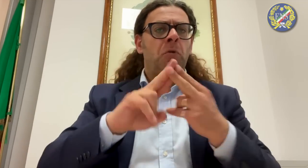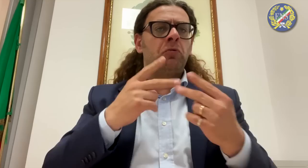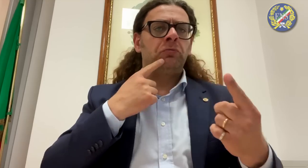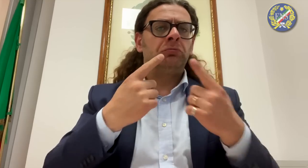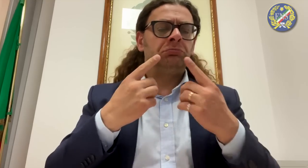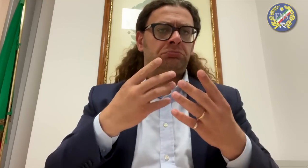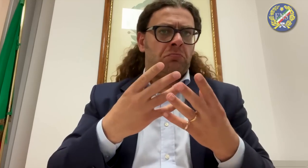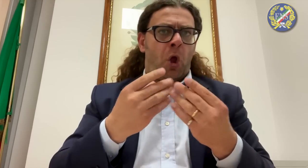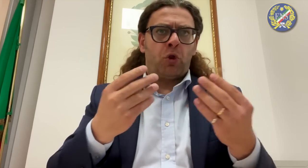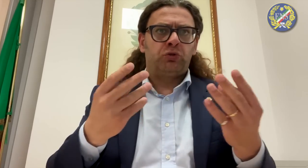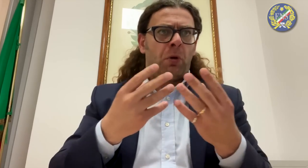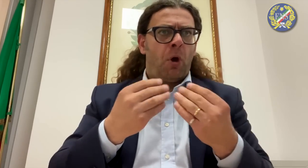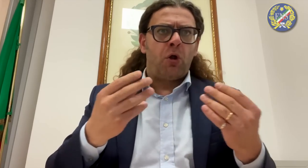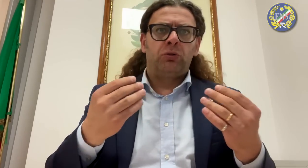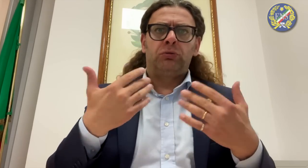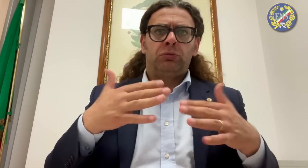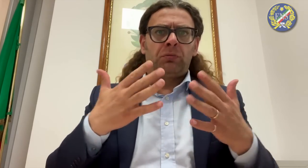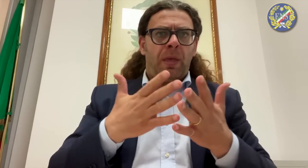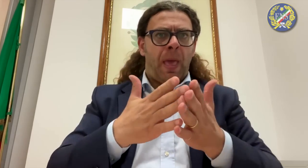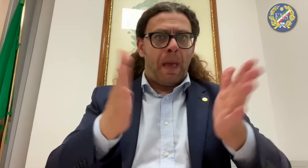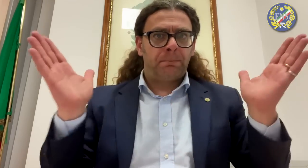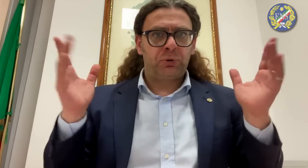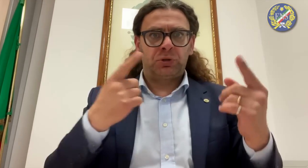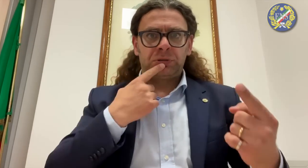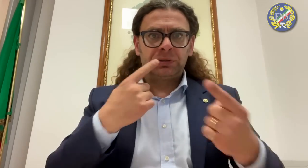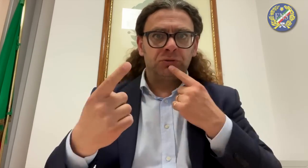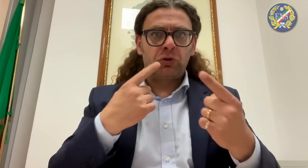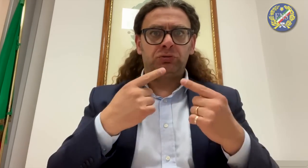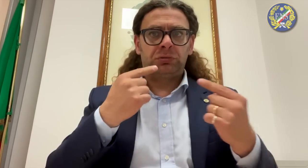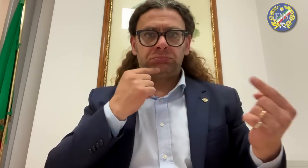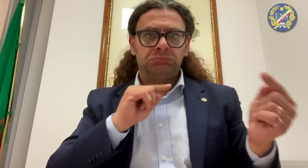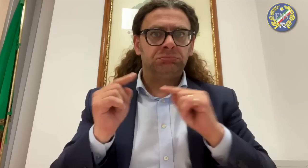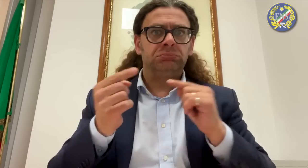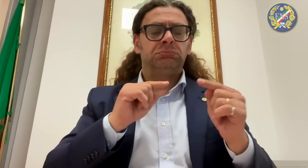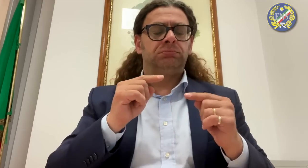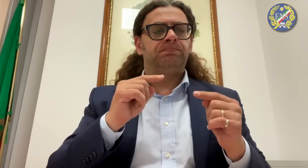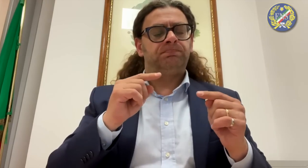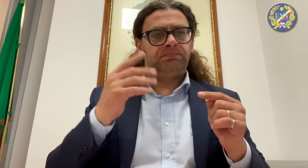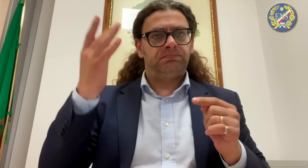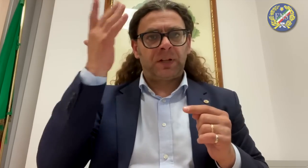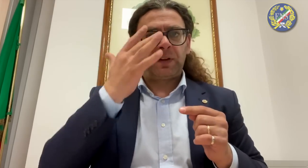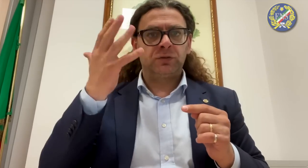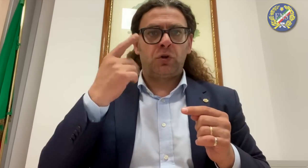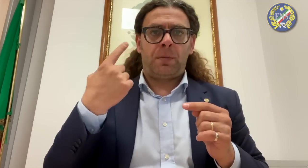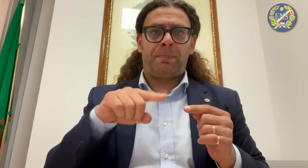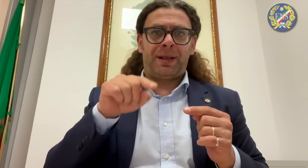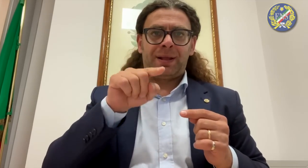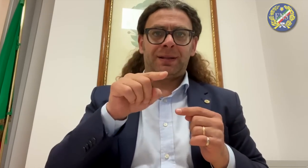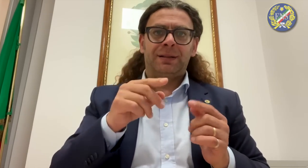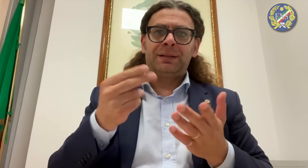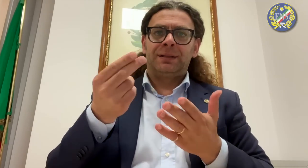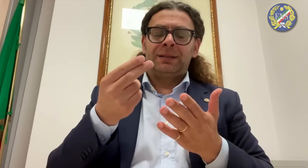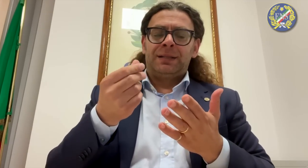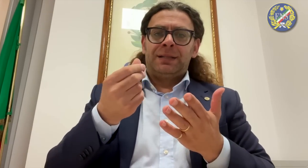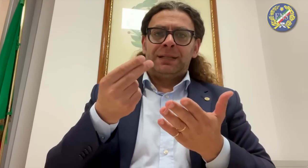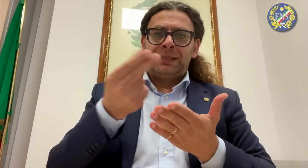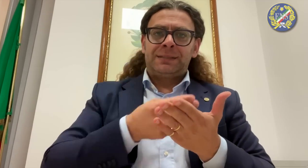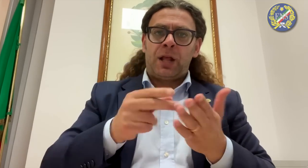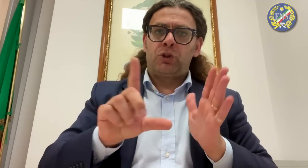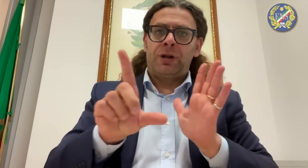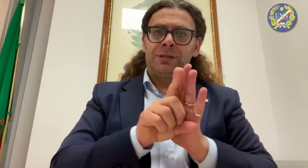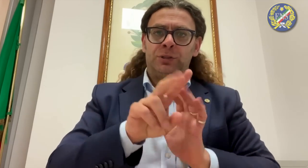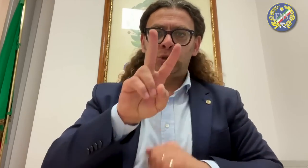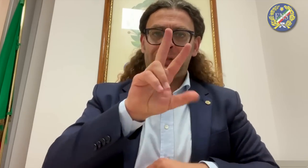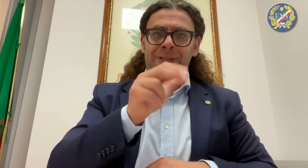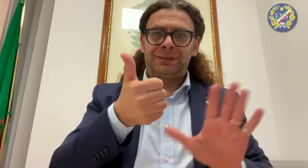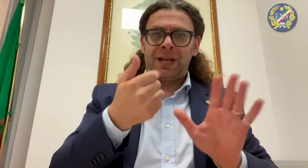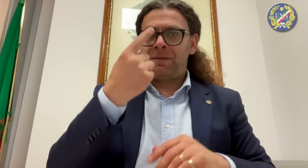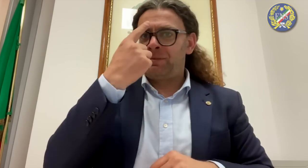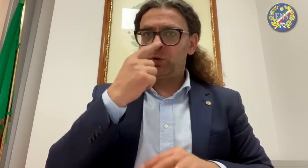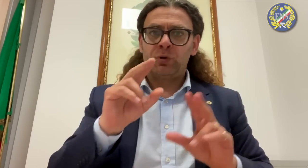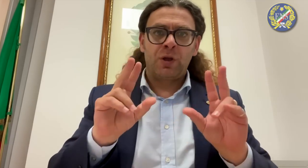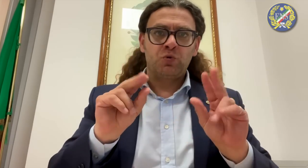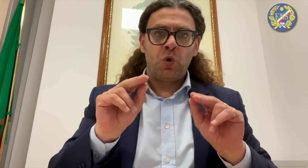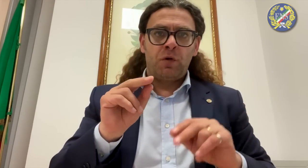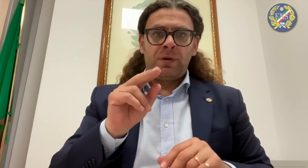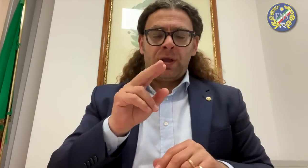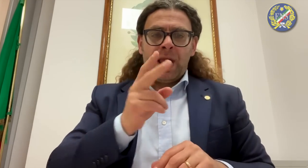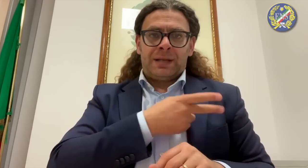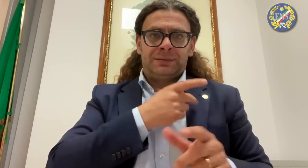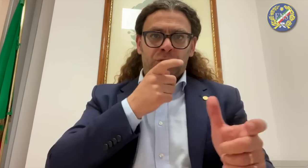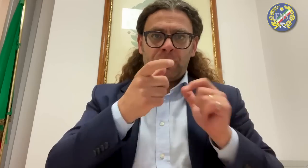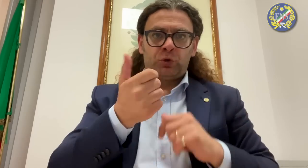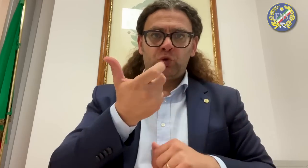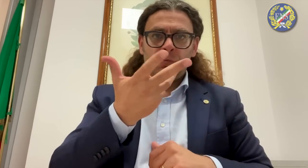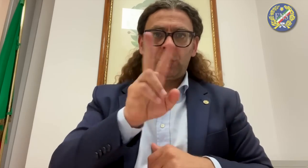La riunione è stata davvero molto ampia. Abbiamo affrontato diverse tematiche, riflettendo sul DDL 236/22 e sulle novità inerenti alla figura dell'Assistente